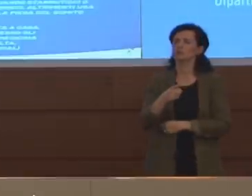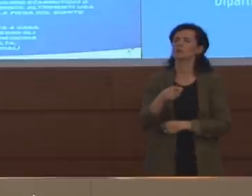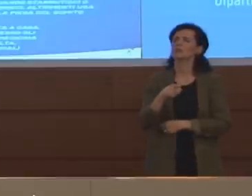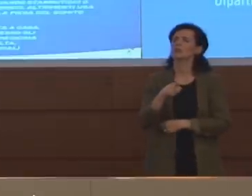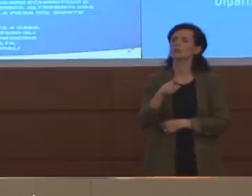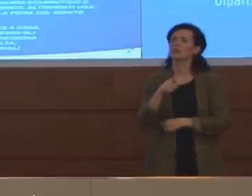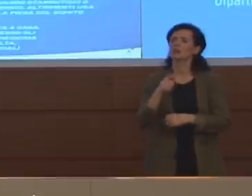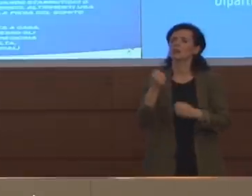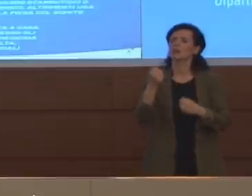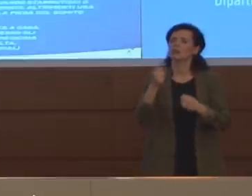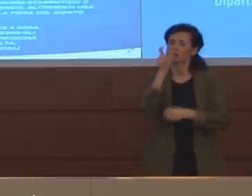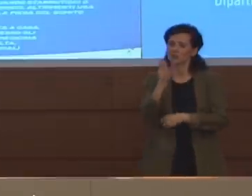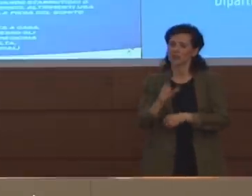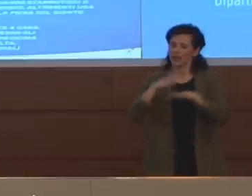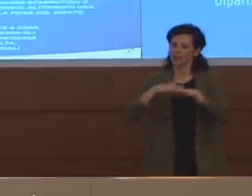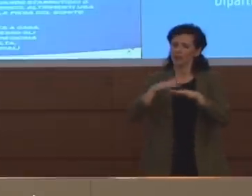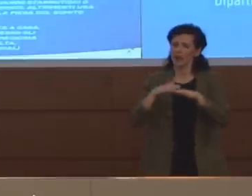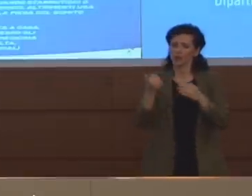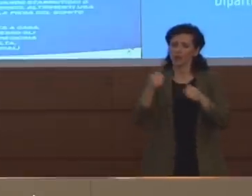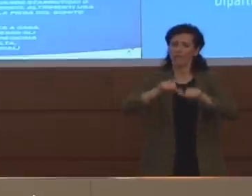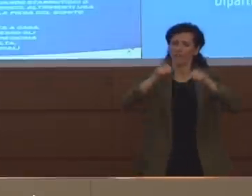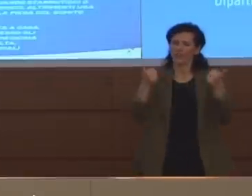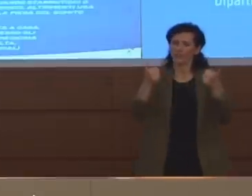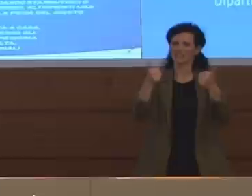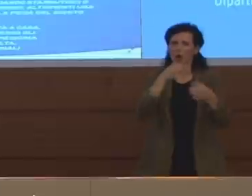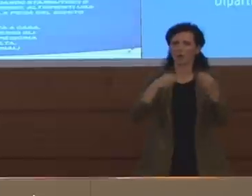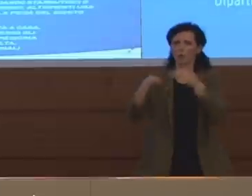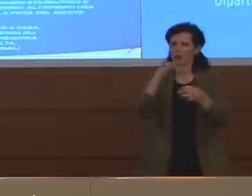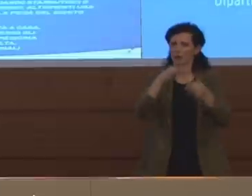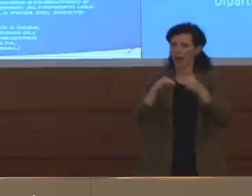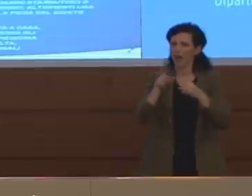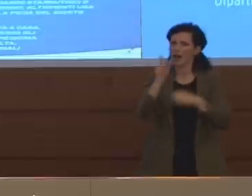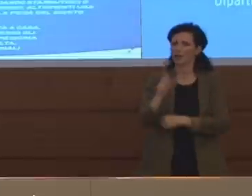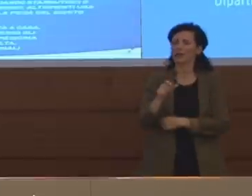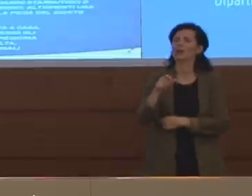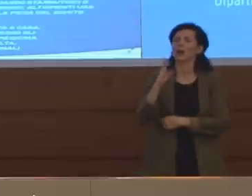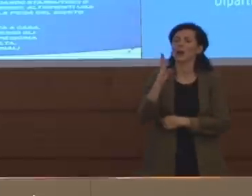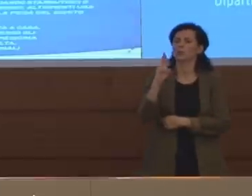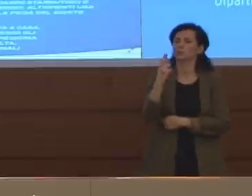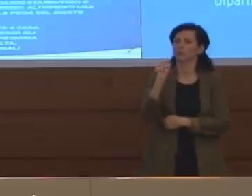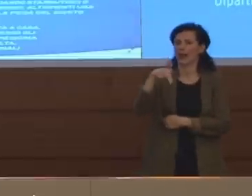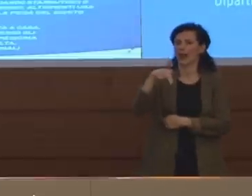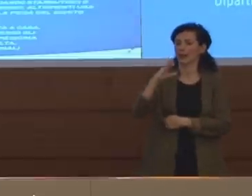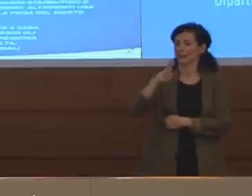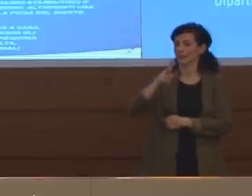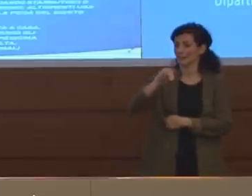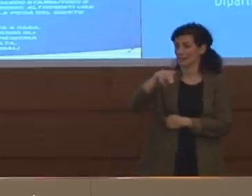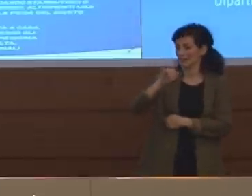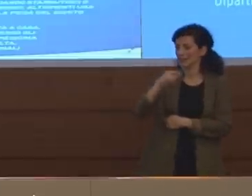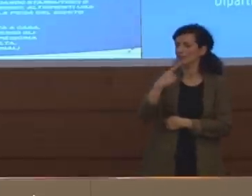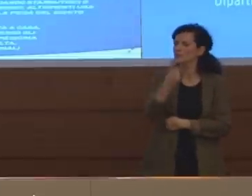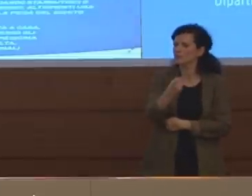studioso della curva, ha detto chiaramente, lo avrete letto sul Corriere della sera, "guardate che a Wuhan, quando si sono resi conto che a un certo punto